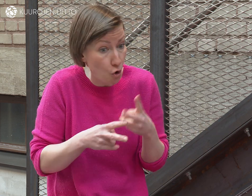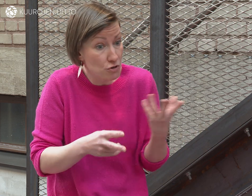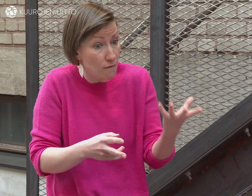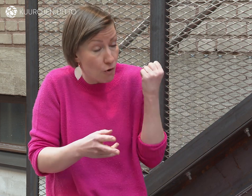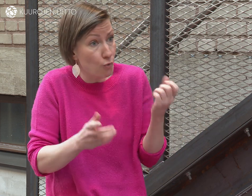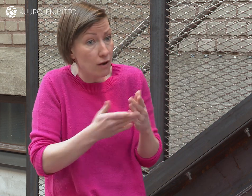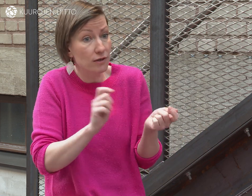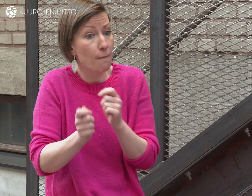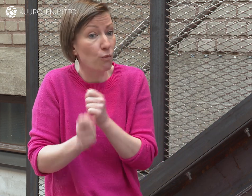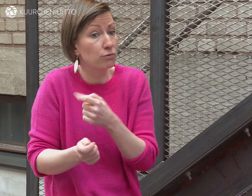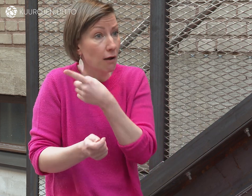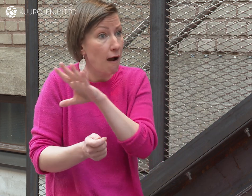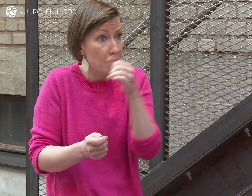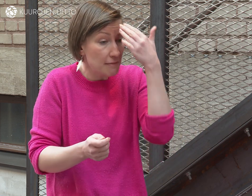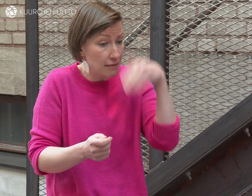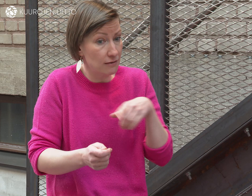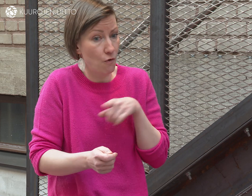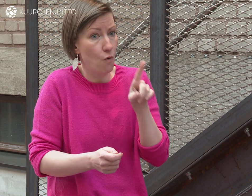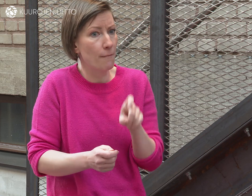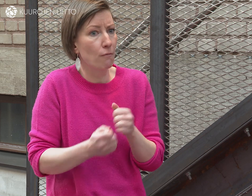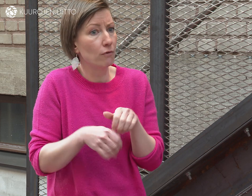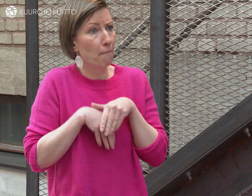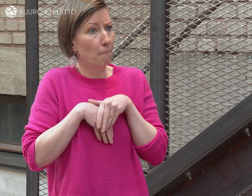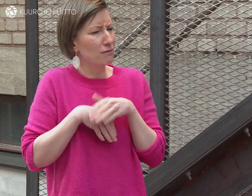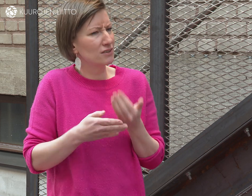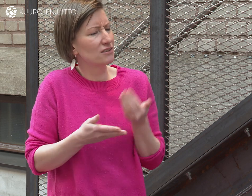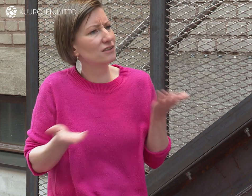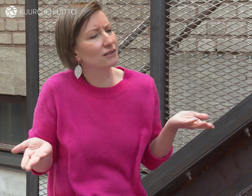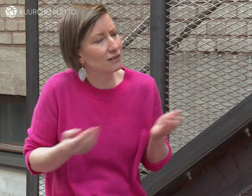Asialle olisi jo voitu tehdä jotain, sillä kaikki tietävät ongelmista. Silti ei ole tehty, miksi?